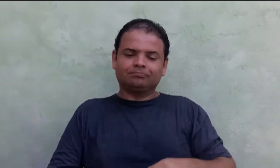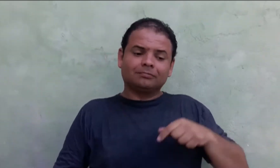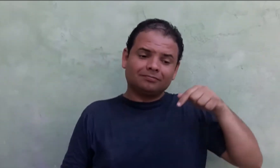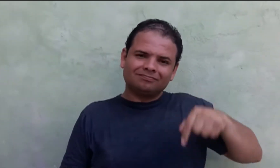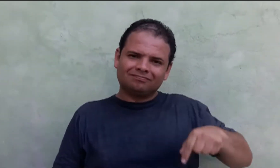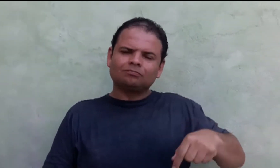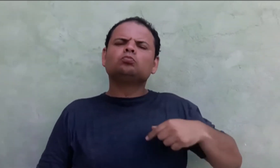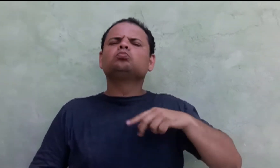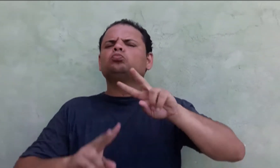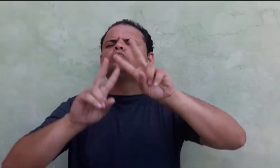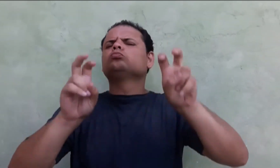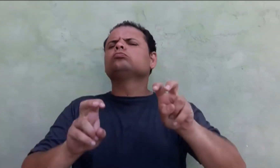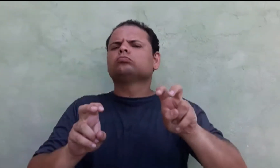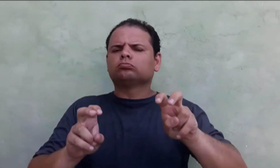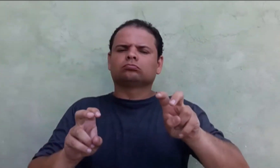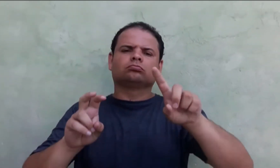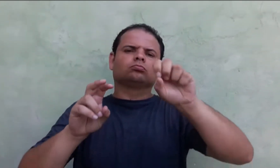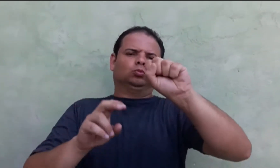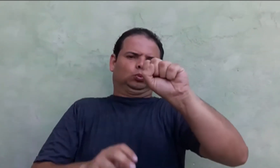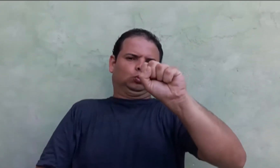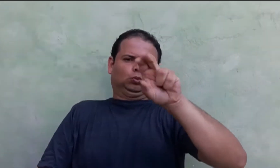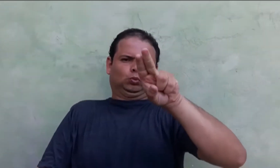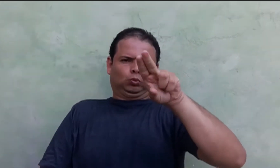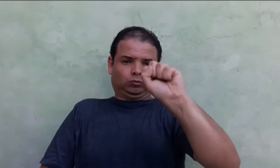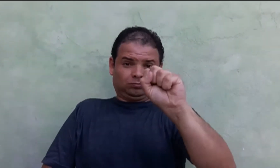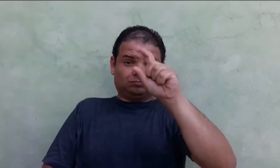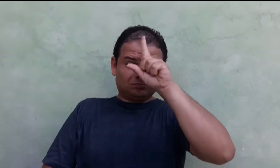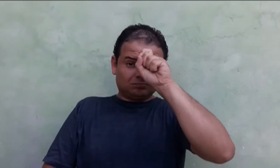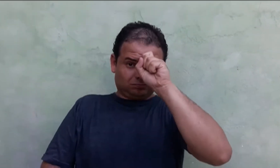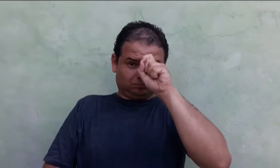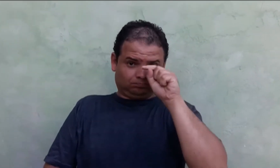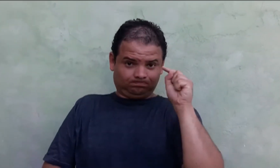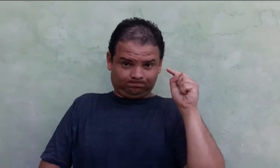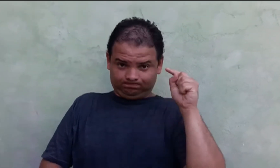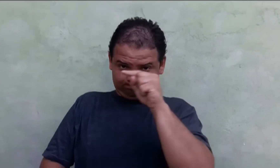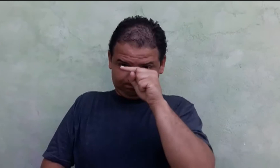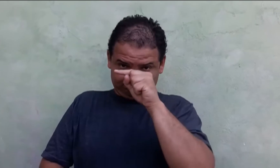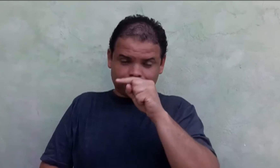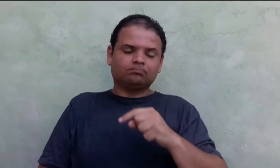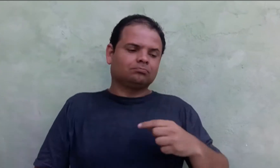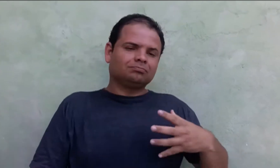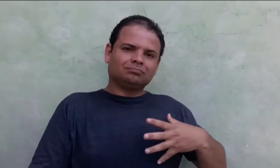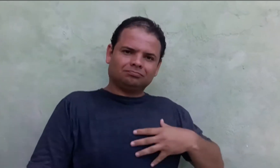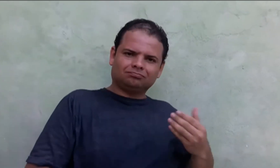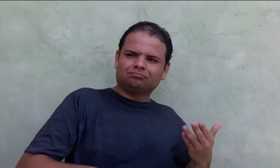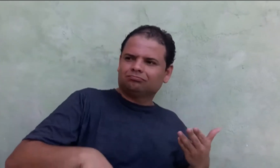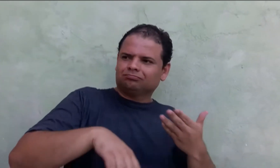Quero falar sobre o Sistema Único de Saúde, SUS.